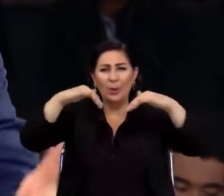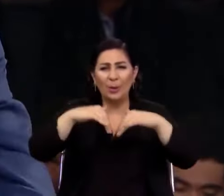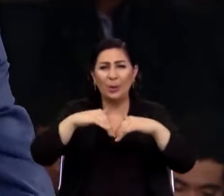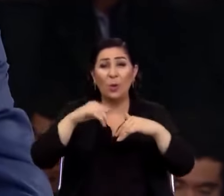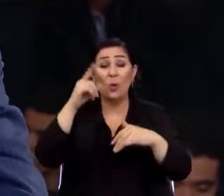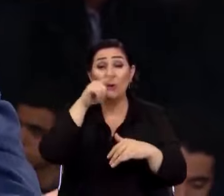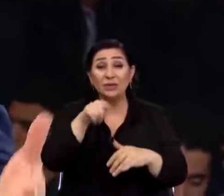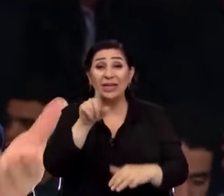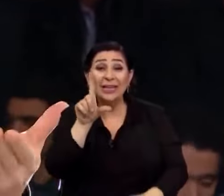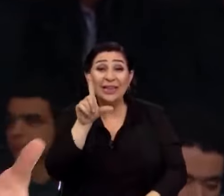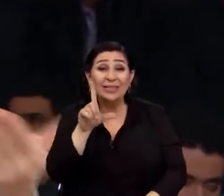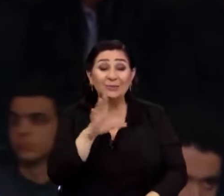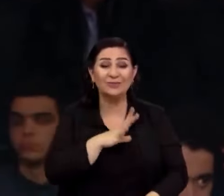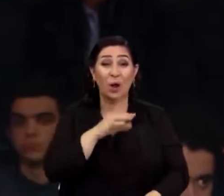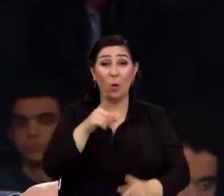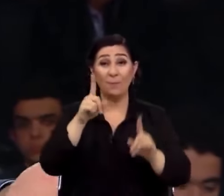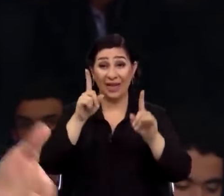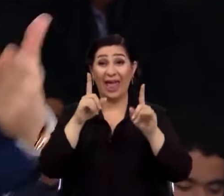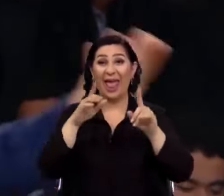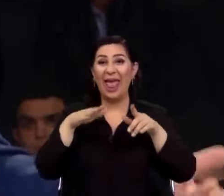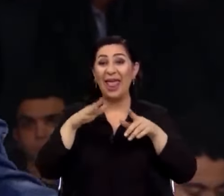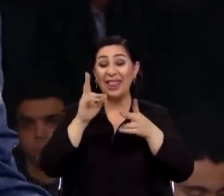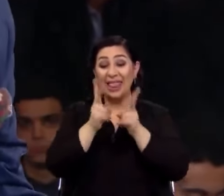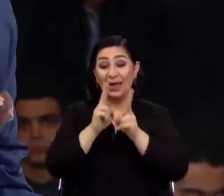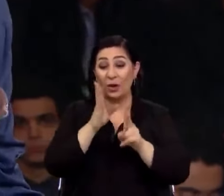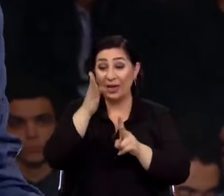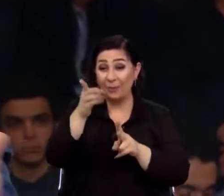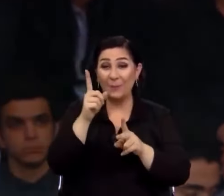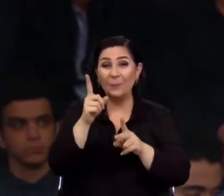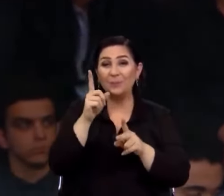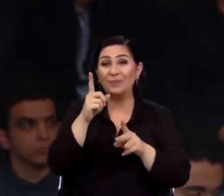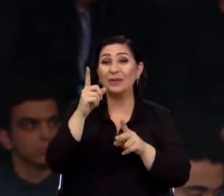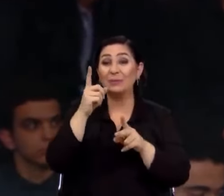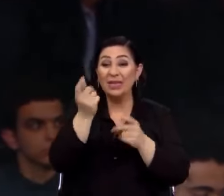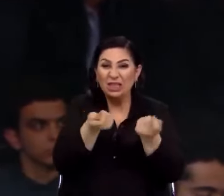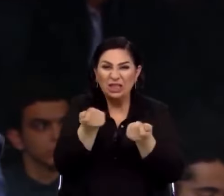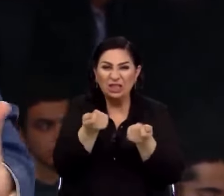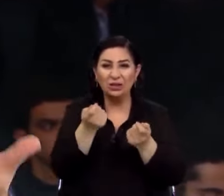var ama o bir eylem tiyatroya gitmek bir eylem sinemaya gitmek de bir eylem Çünkü